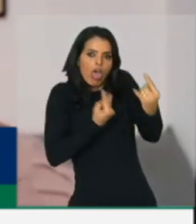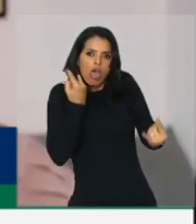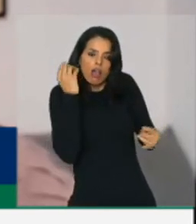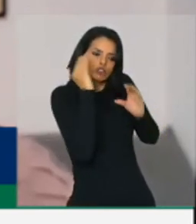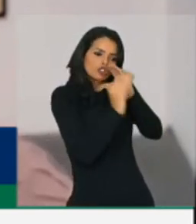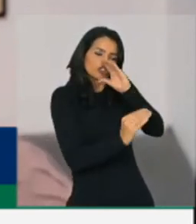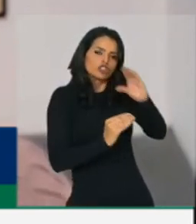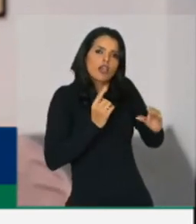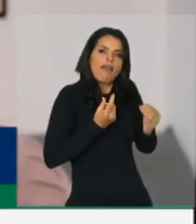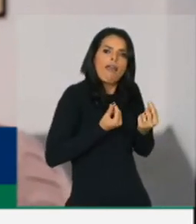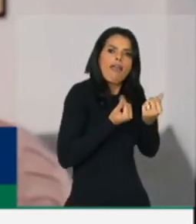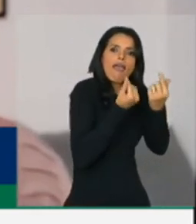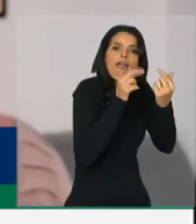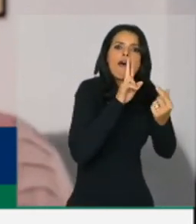QUE MAIS CONCENTRAM RENDA. E, SEGUNDO O TRIBUNAL DE CONTAS